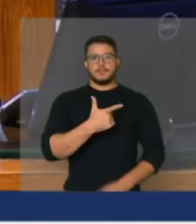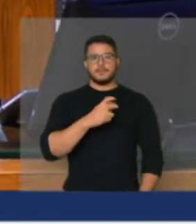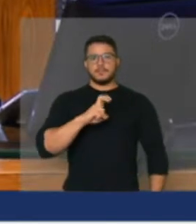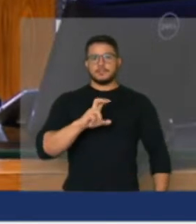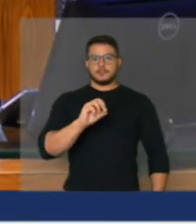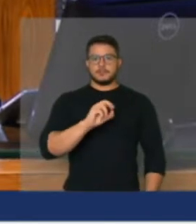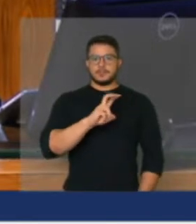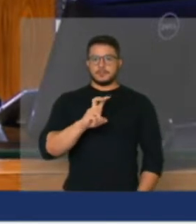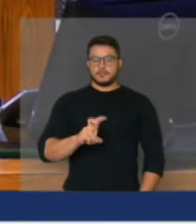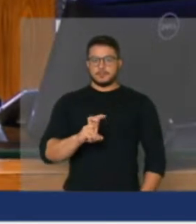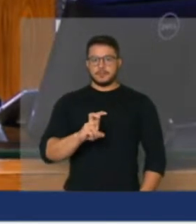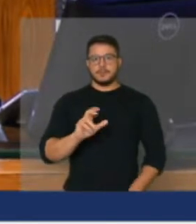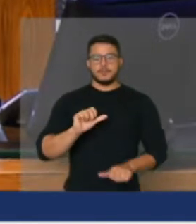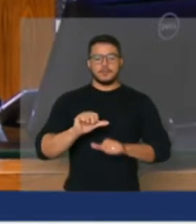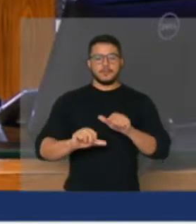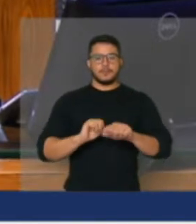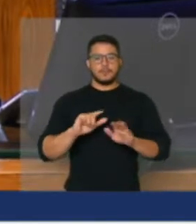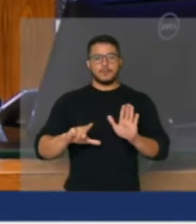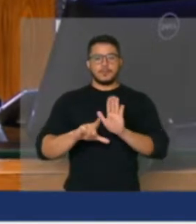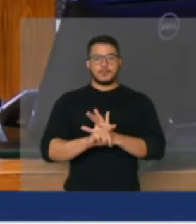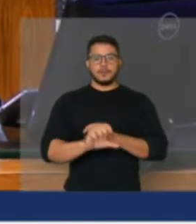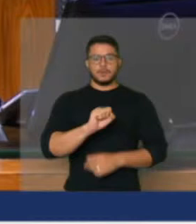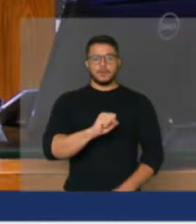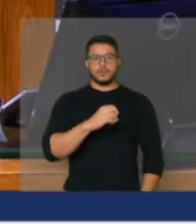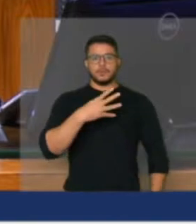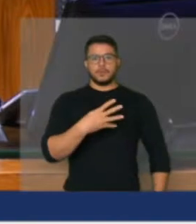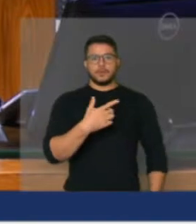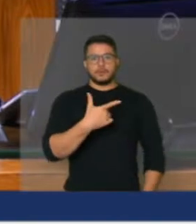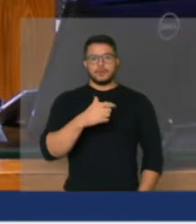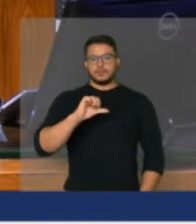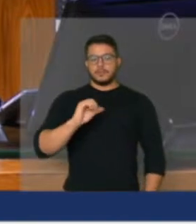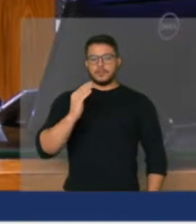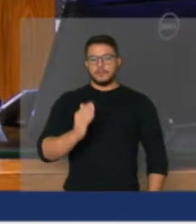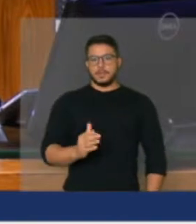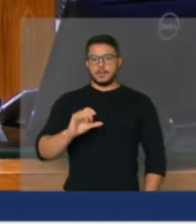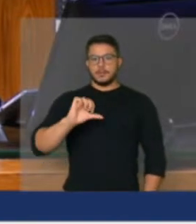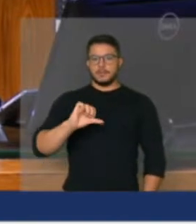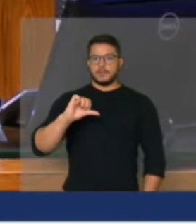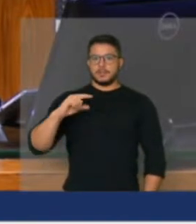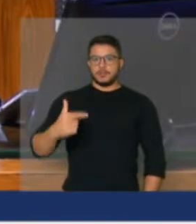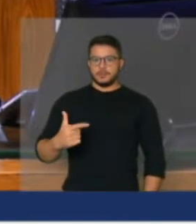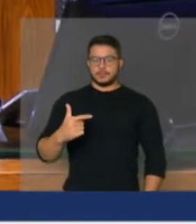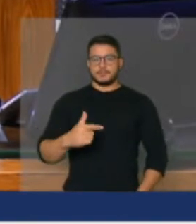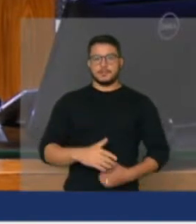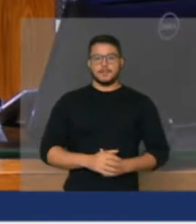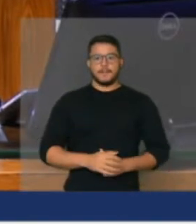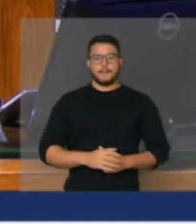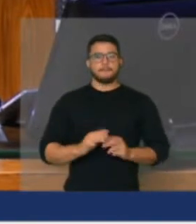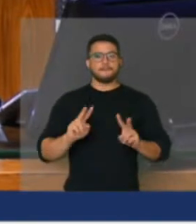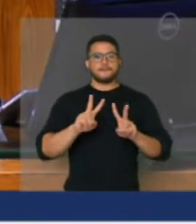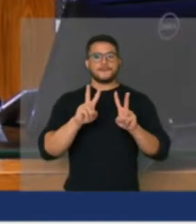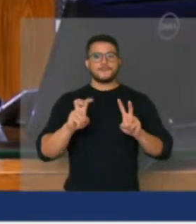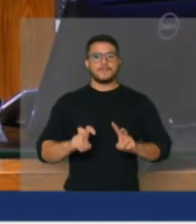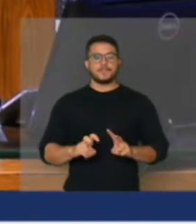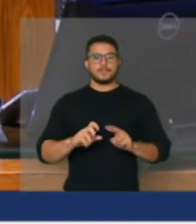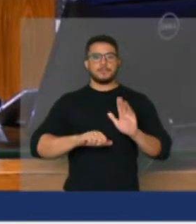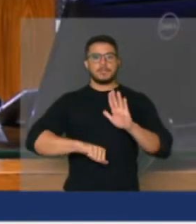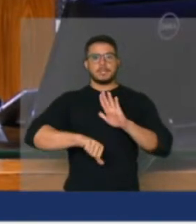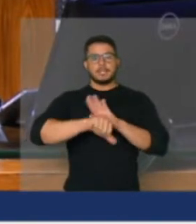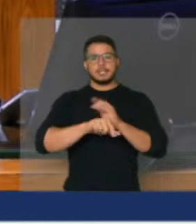LEI N° 8429, DE 2 DE JUNHO DE 1992 QUE DISPÕE SOBRE IMPROBIDADE ADMINISTRATIVA. PASSA-SE É CONTINUAÇÃO DA VOTAÇÃO, REQUERIMENTO...